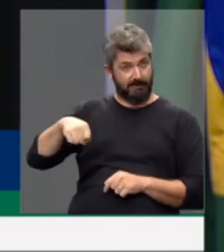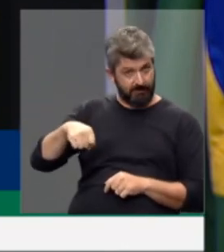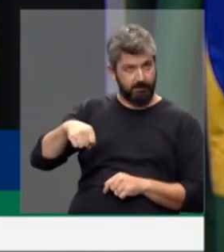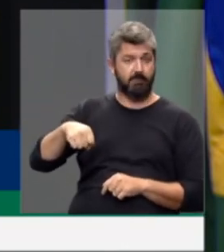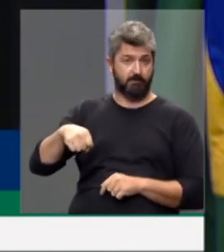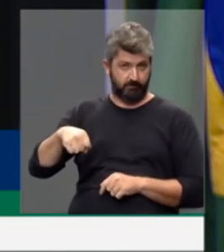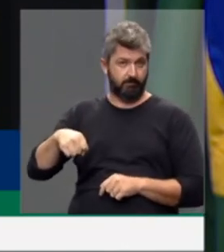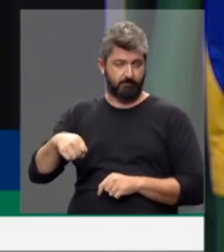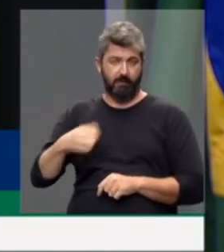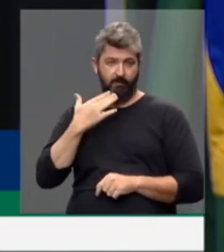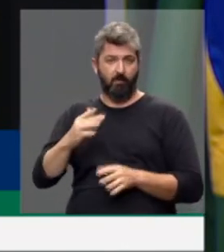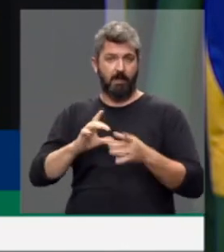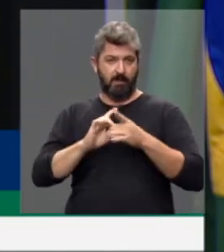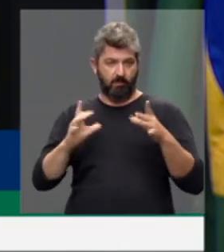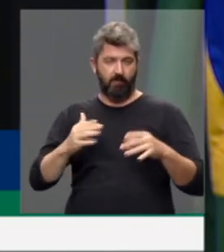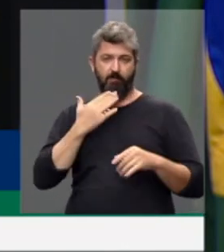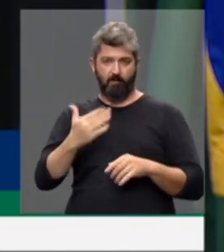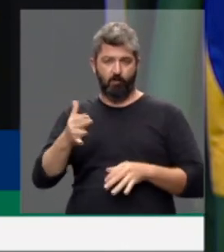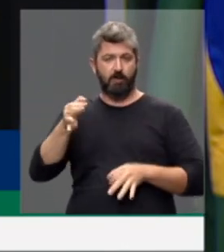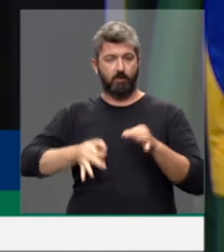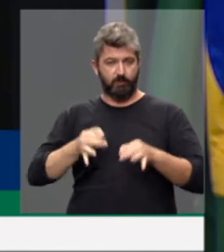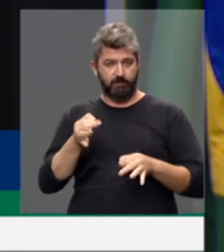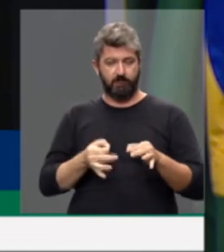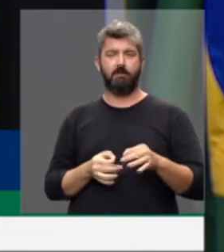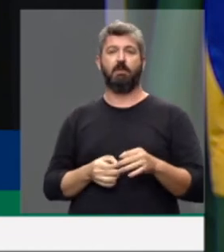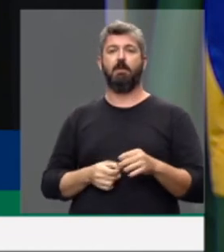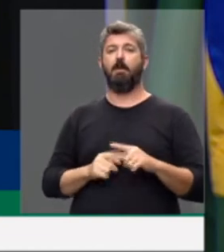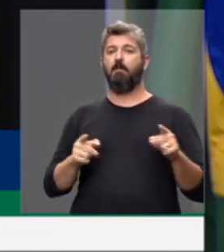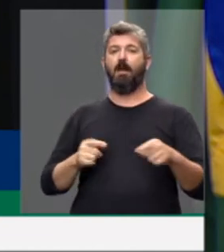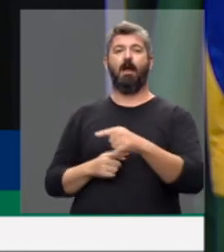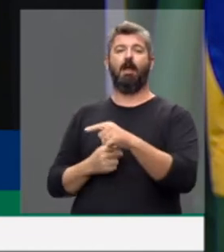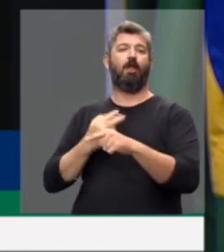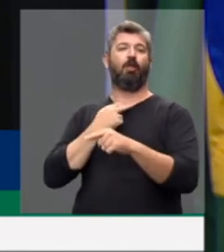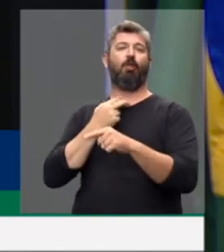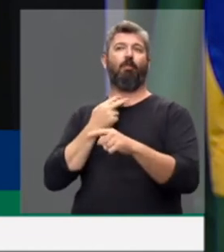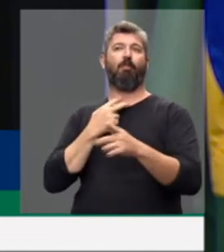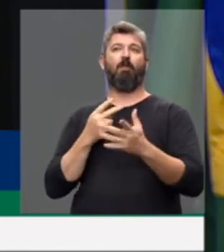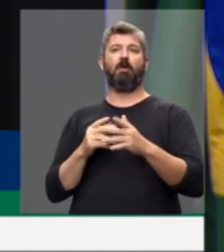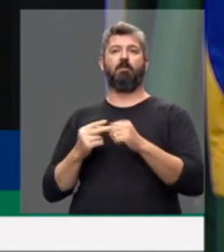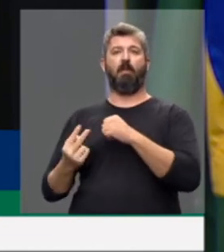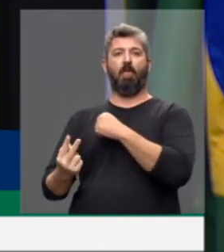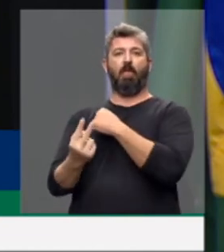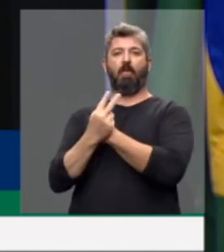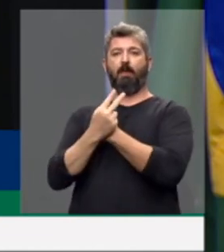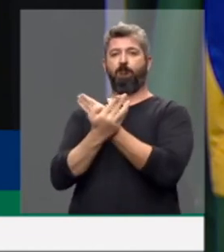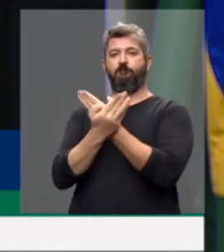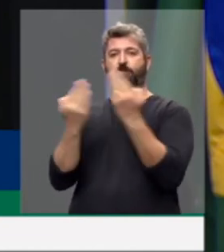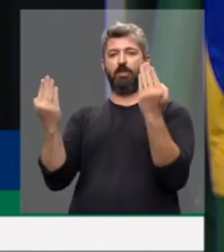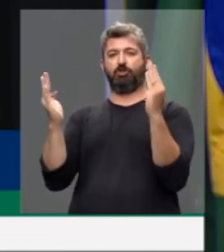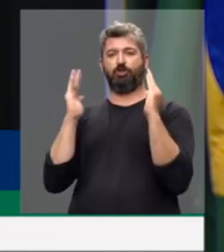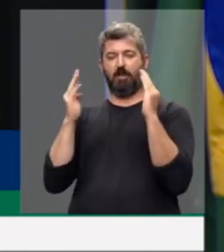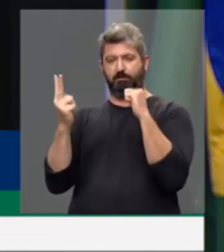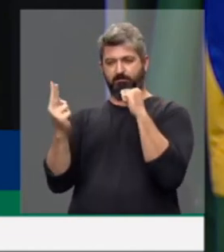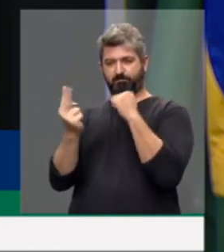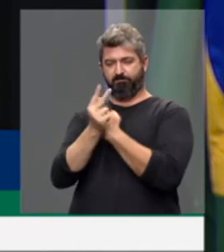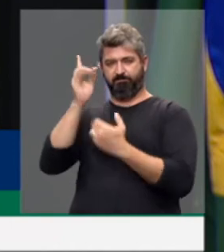UMA CLASSE E MUITO MENOS DE SANTIFICAR ESSA CLASSE. É DIZER QUE ESSA CLASSE, POR MAIS IMPORTANTE QUE SEJA, E ELA É IMPORTANTE PARA A DEMOCRACIA, IMPORTANTE PARA A JUSTIÇA, ELA NÃO PODE TER